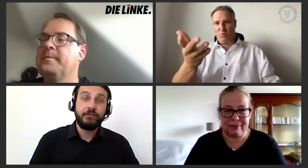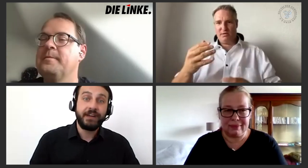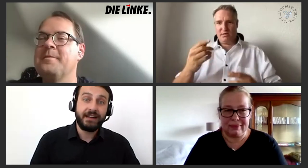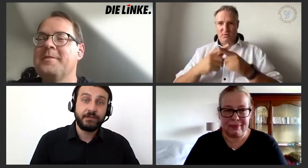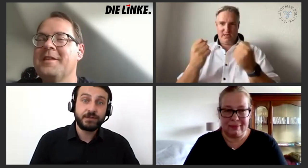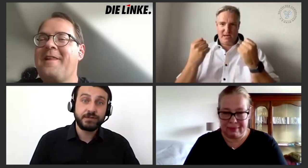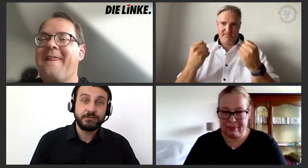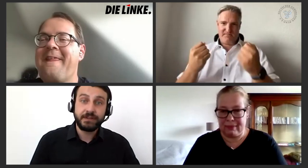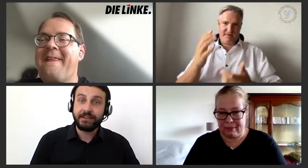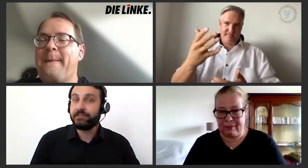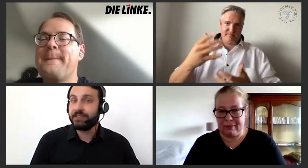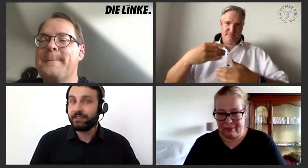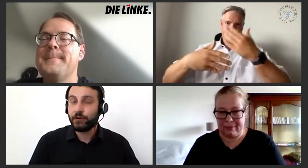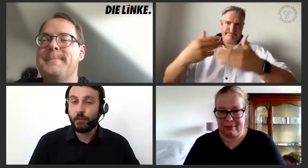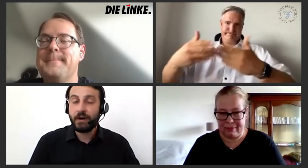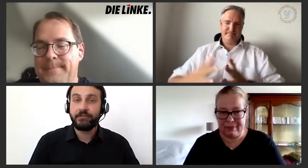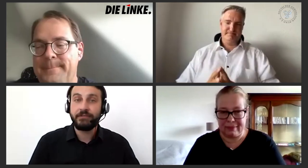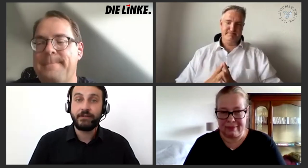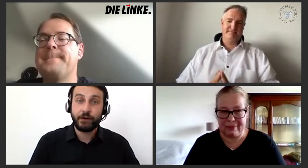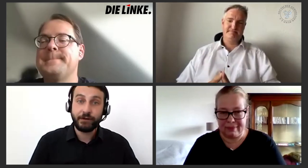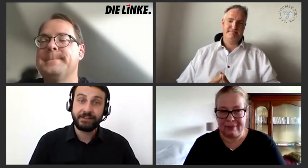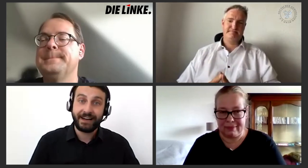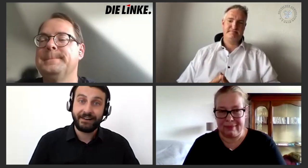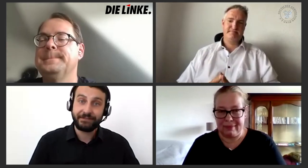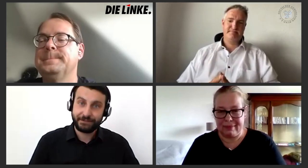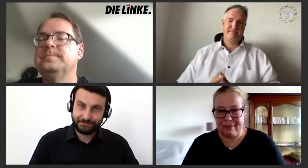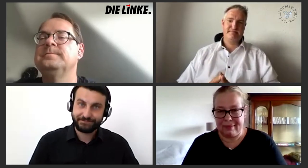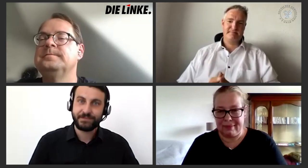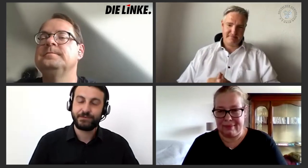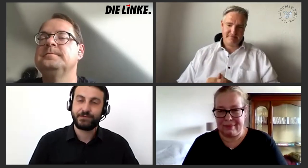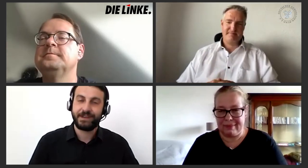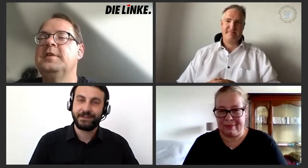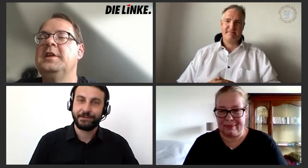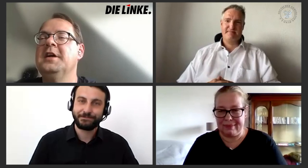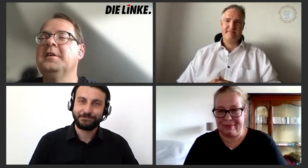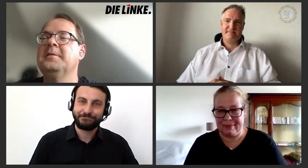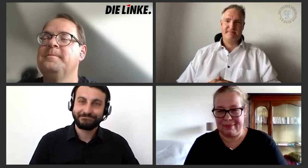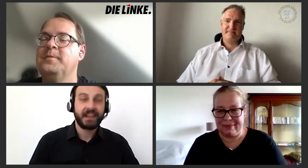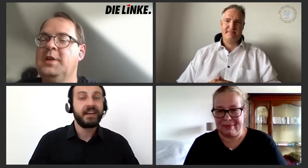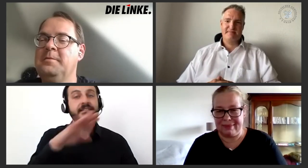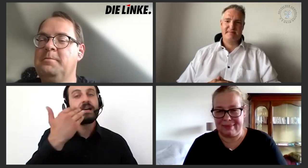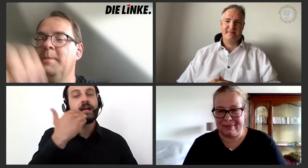Wir alle wünschen eben, wie gesagt, noch mal viel Erfolg, viel Kraft fürs werdende.